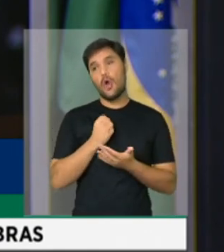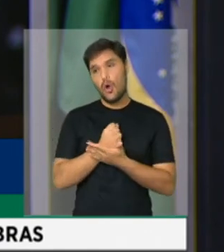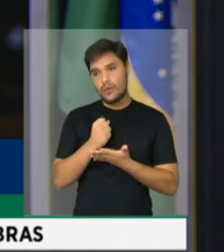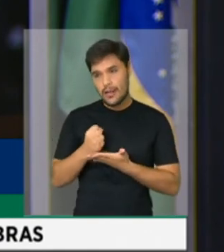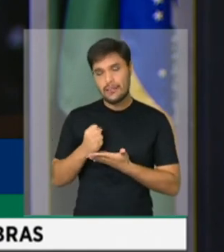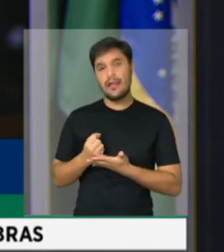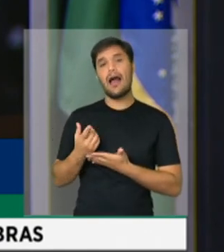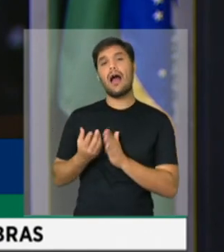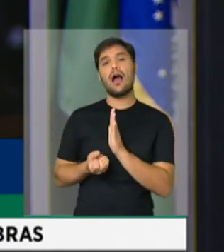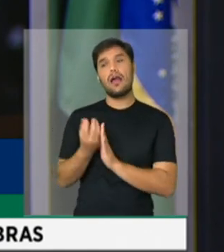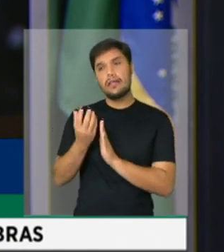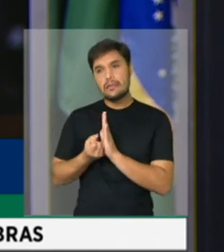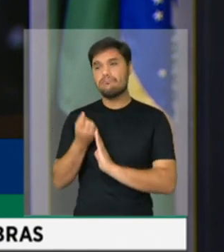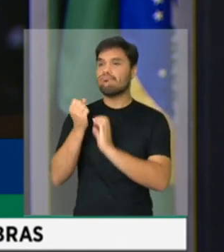ENERGIA GERADA A GÁ S, ENTÃO